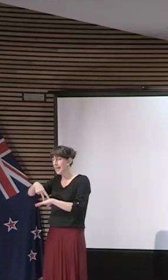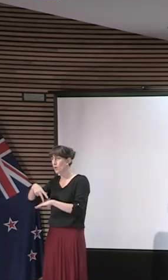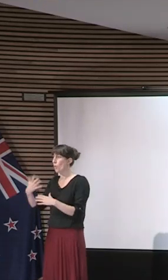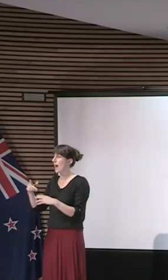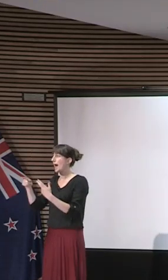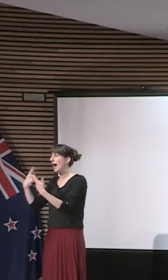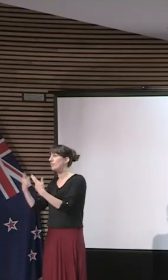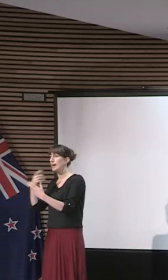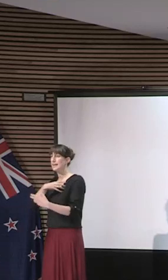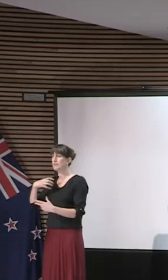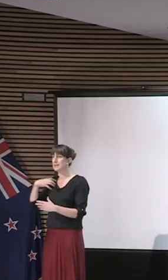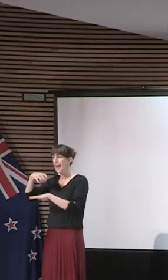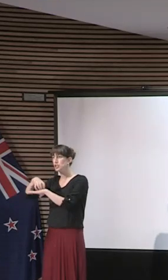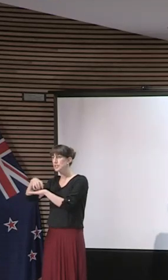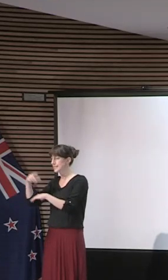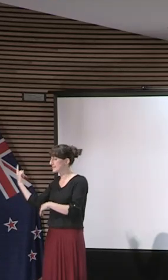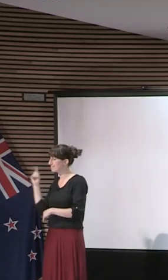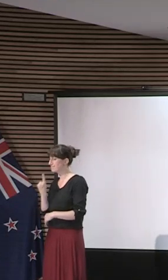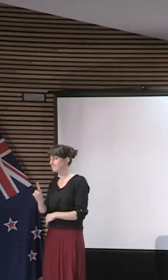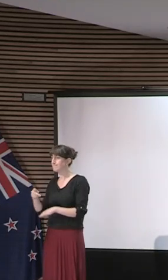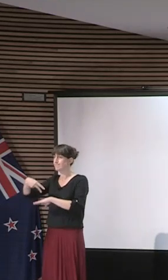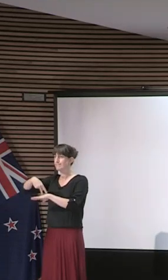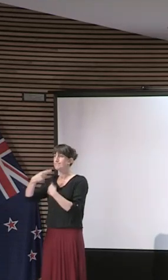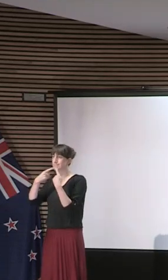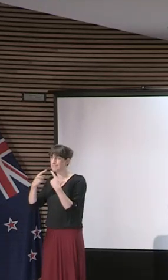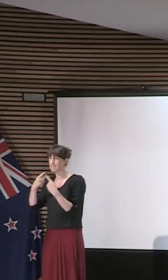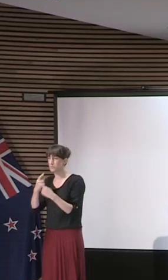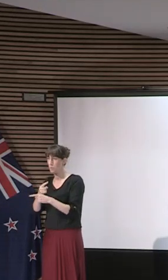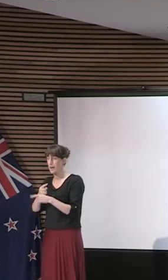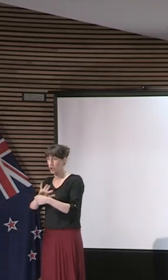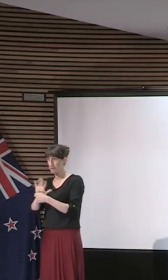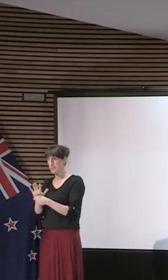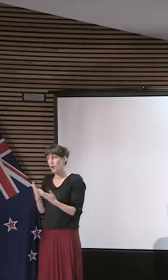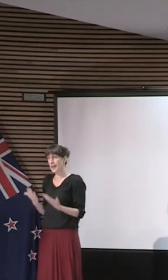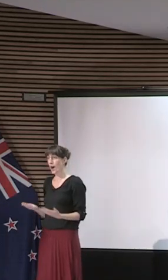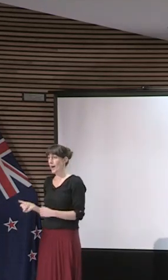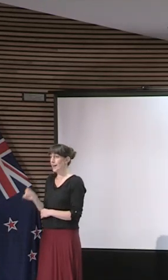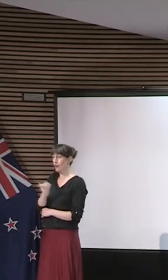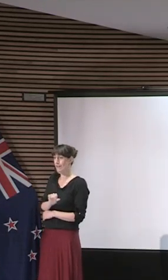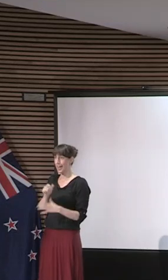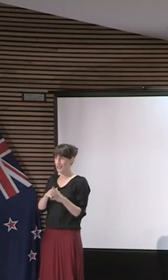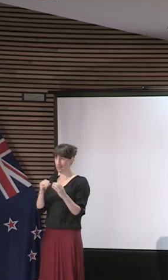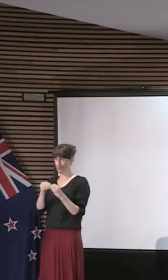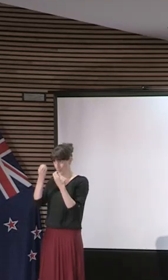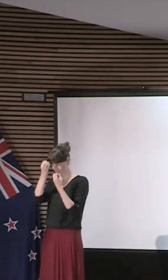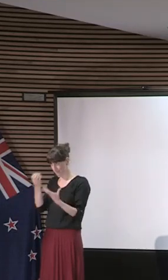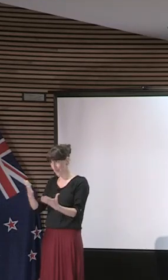korero urupare, ka kitea e maatau a raatau ki konei a tae atu ki te mutunga o te Taumata 3, mo te waahanga nui. Ma te